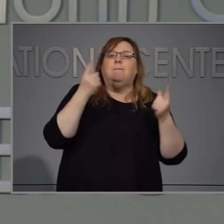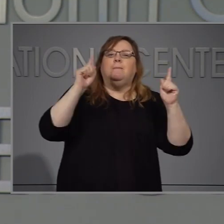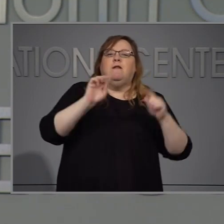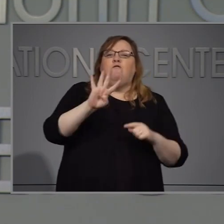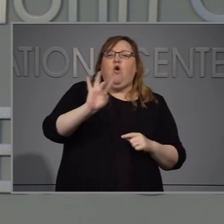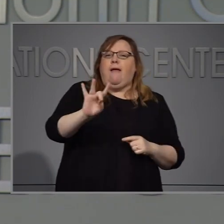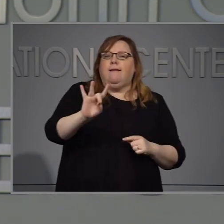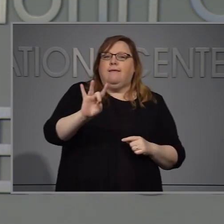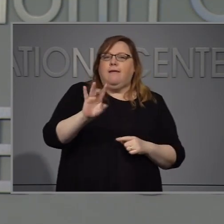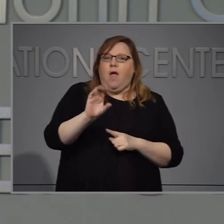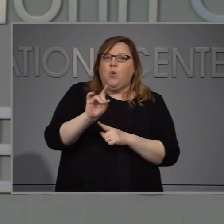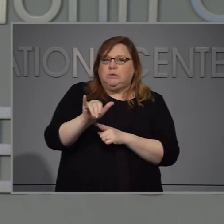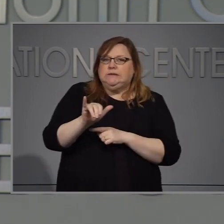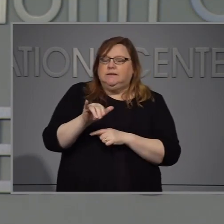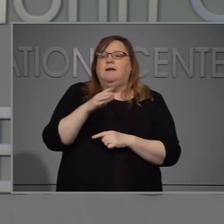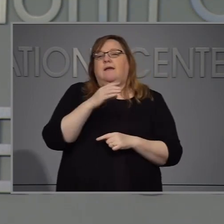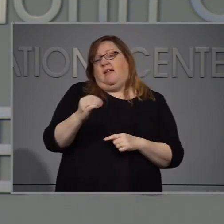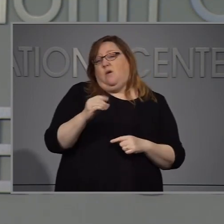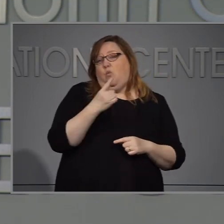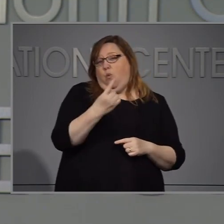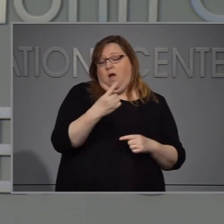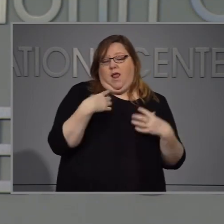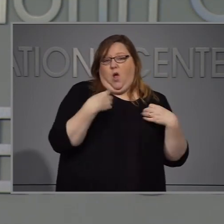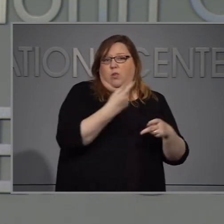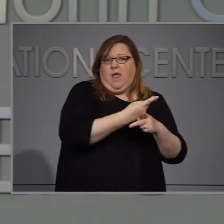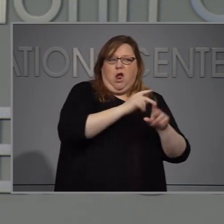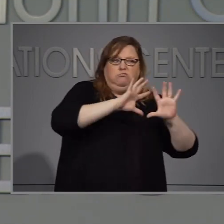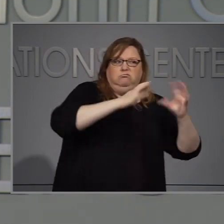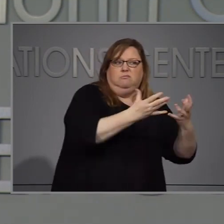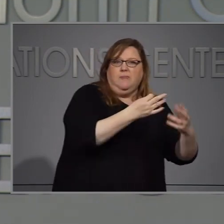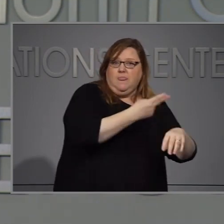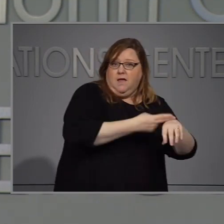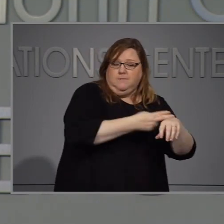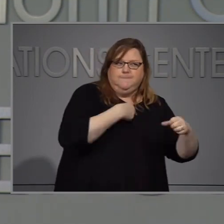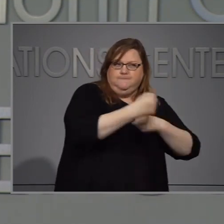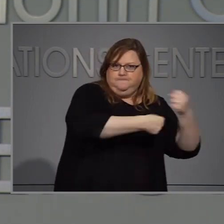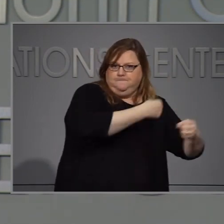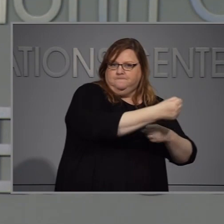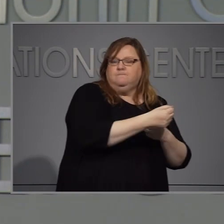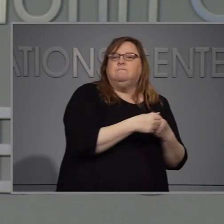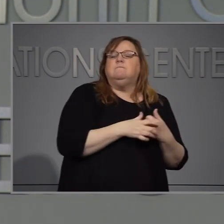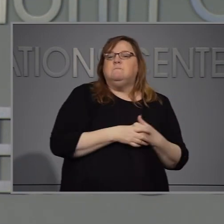se entregaron en cuarenta y ocho condados y una colisión de preparación de salud, también